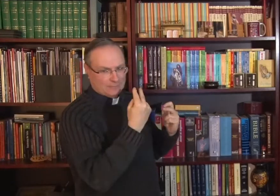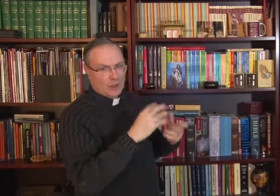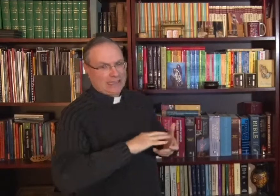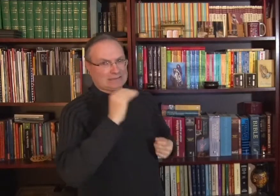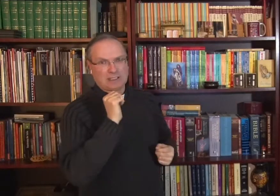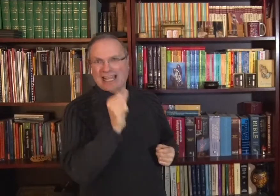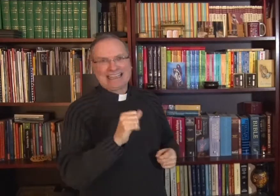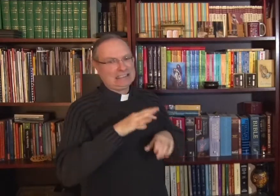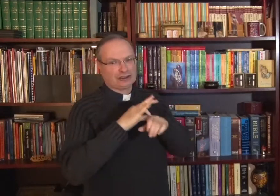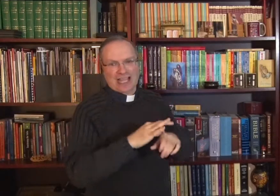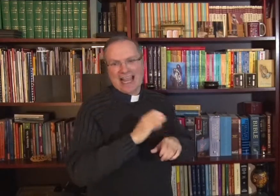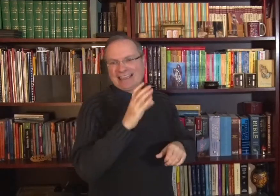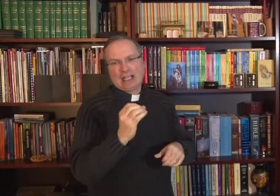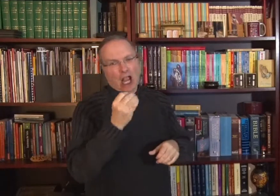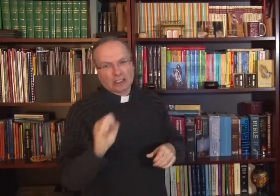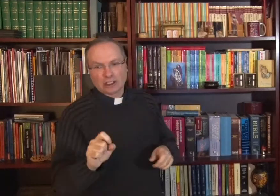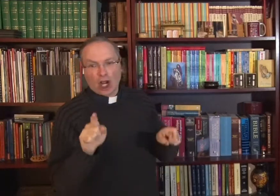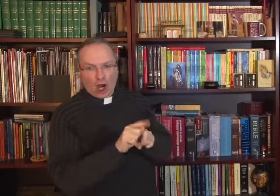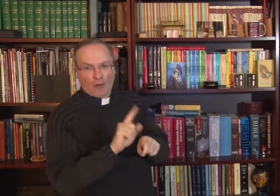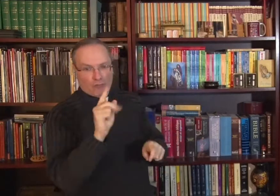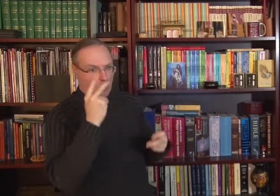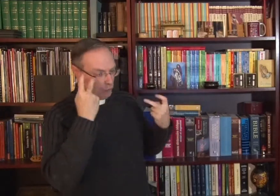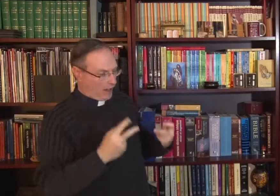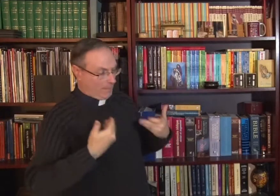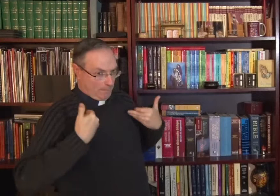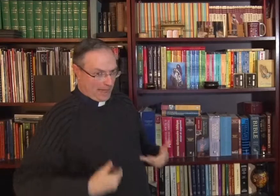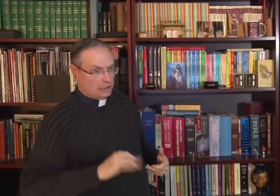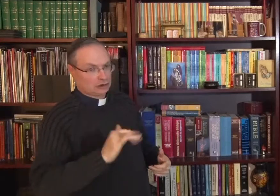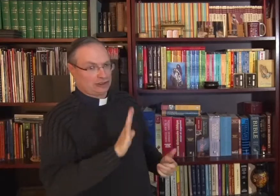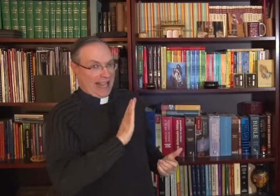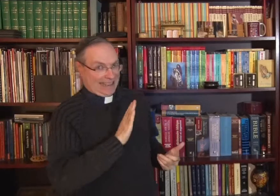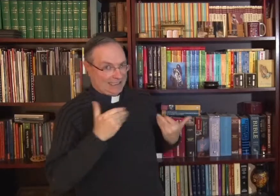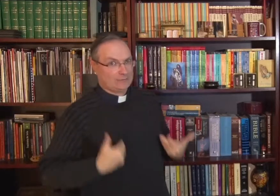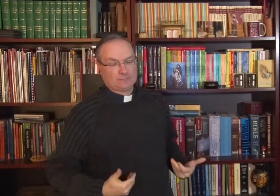un esprit n’a ni chair ni os comme, vous le voyez bien, j’en ai.»